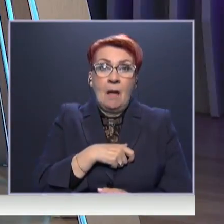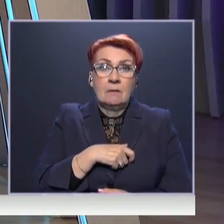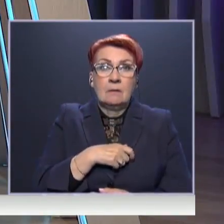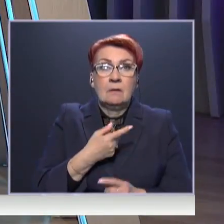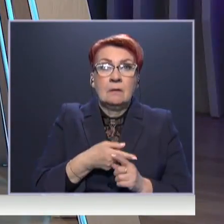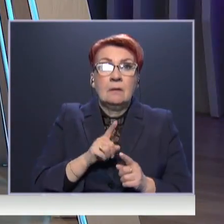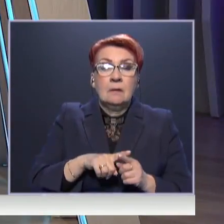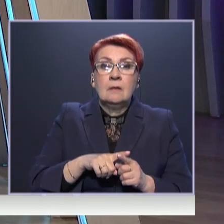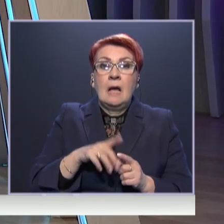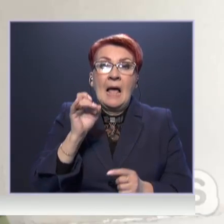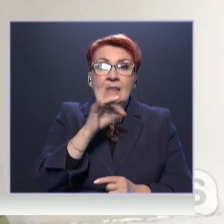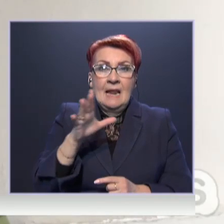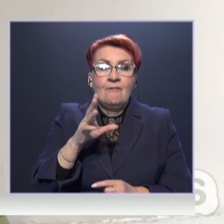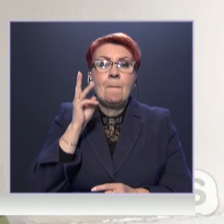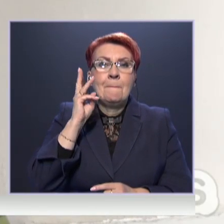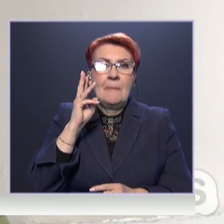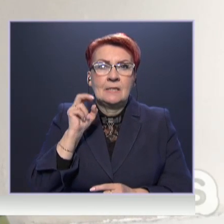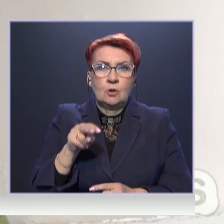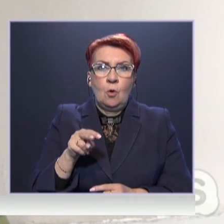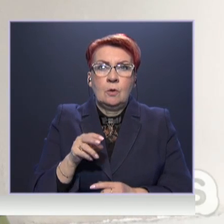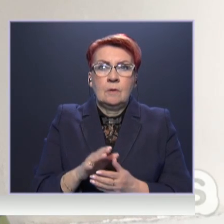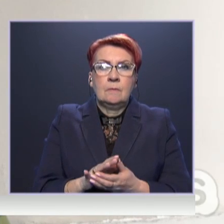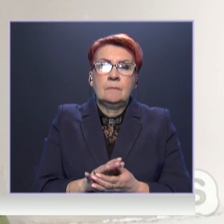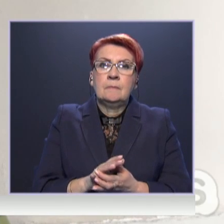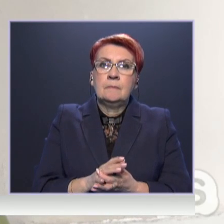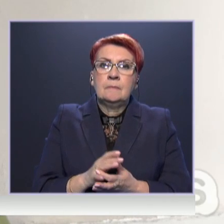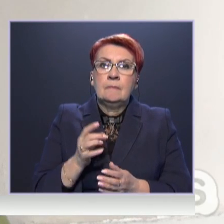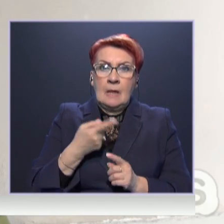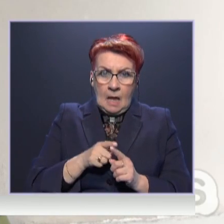Сергей Андреев Да э-э это посол то есть выше не может